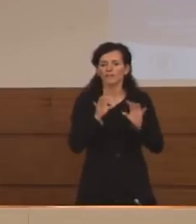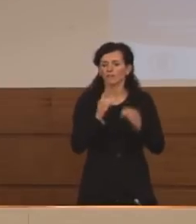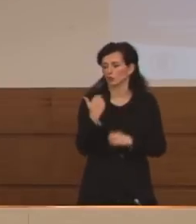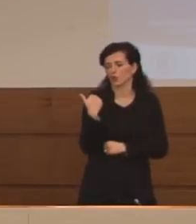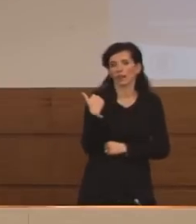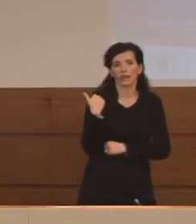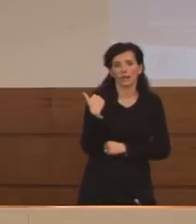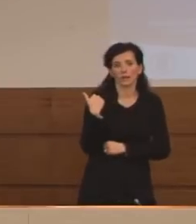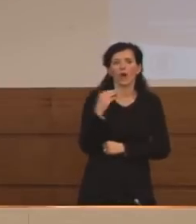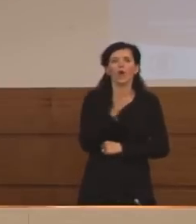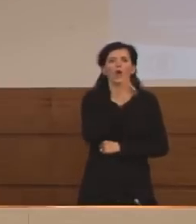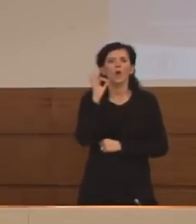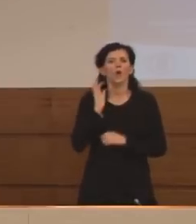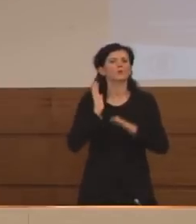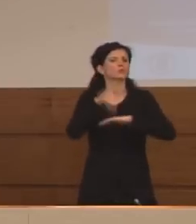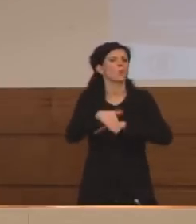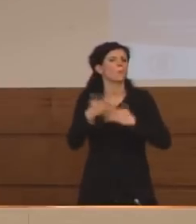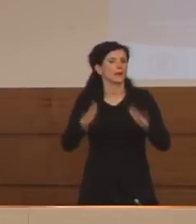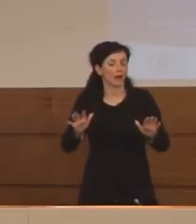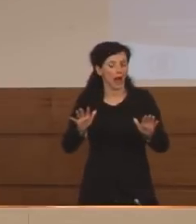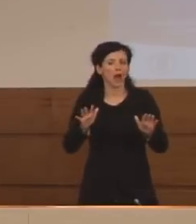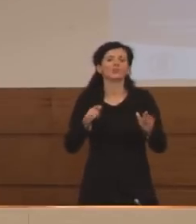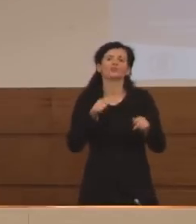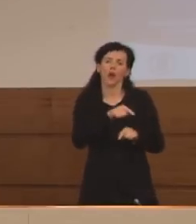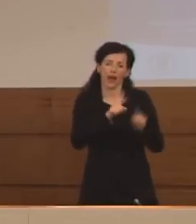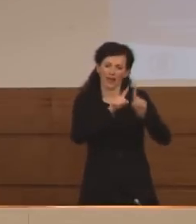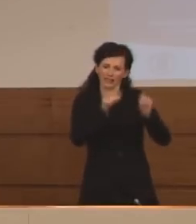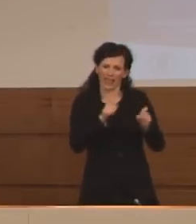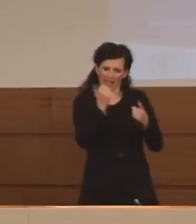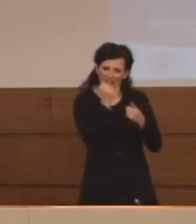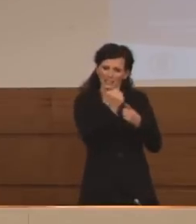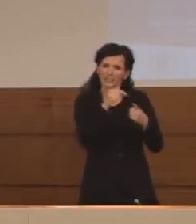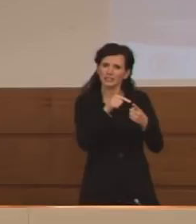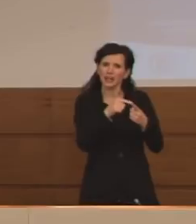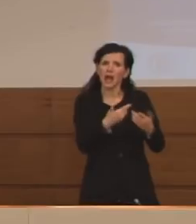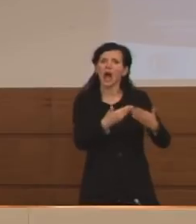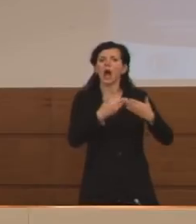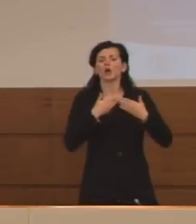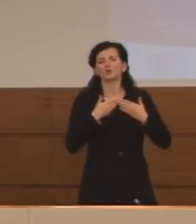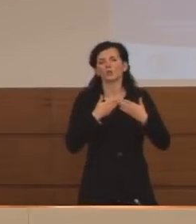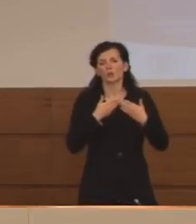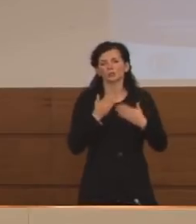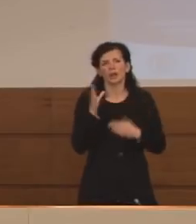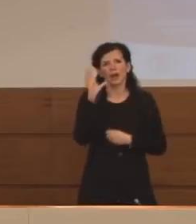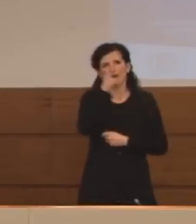Per cui aiutano, diciamo, ma non sono dirimenti ai fini della diagnosi.